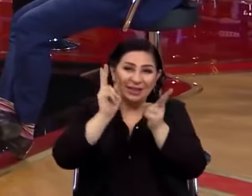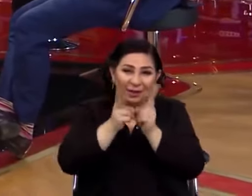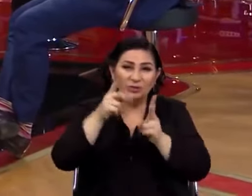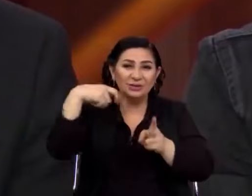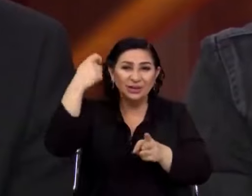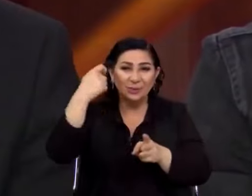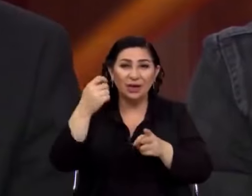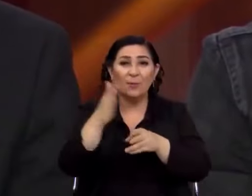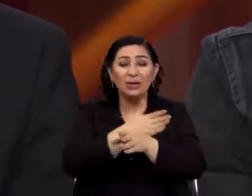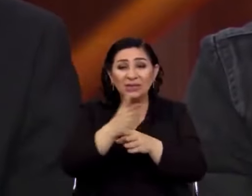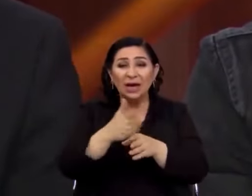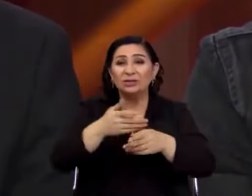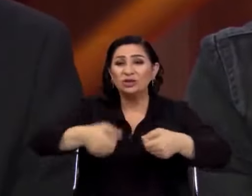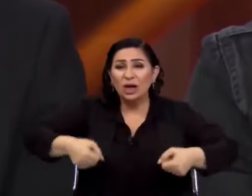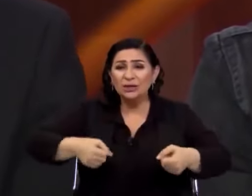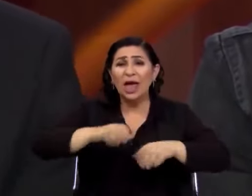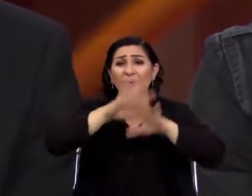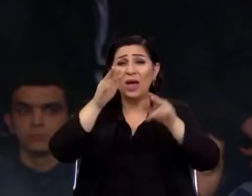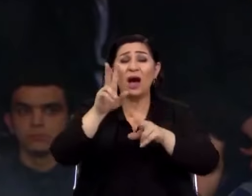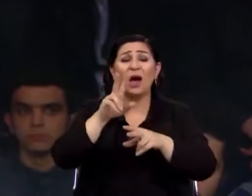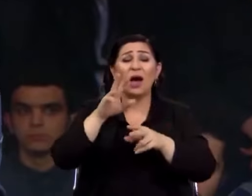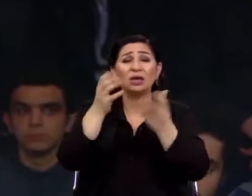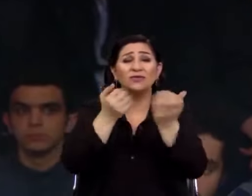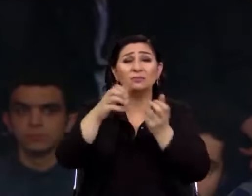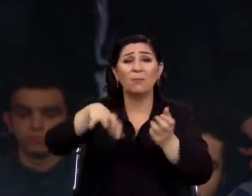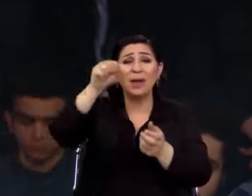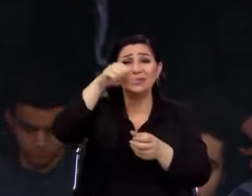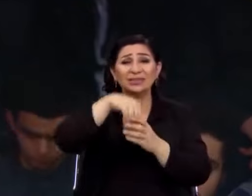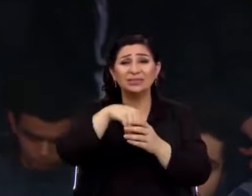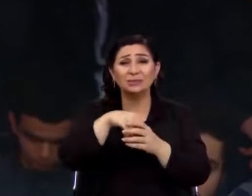AVM'de yani çarşı pazariz yakında B'de mi doğup